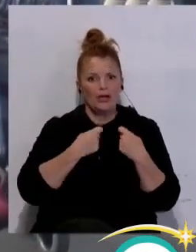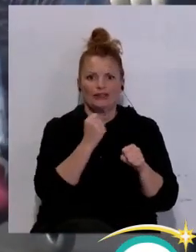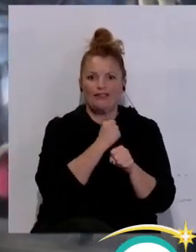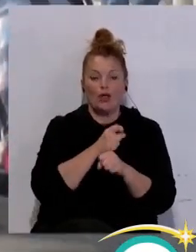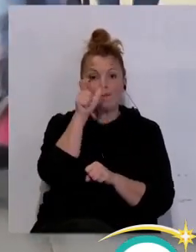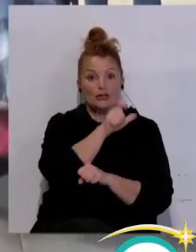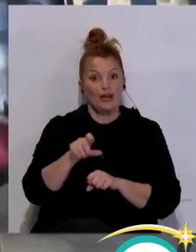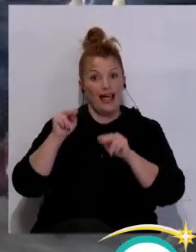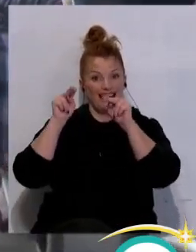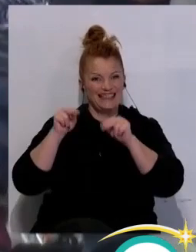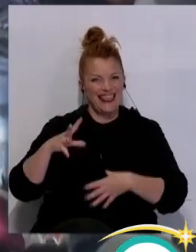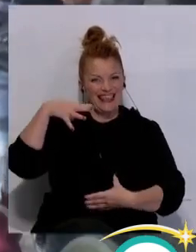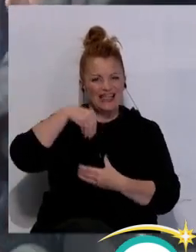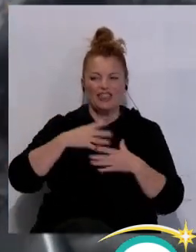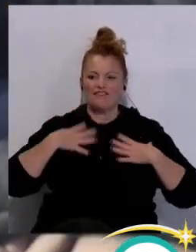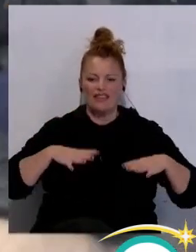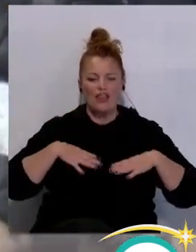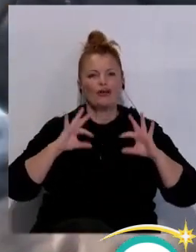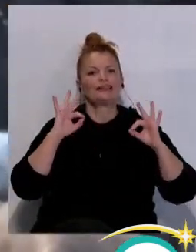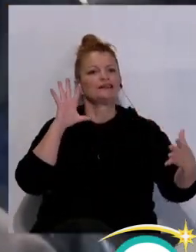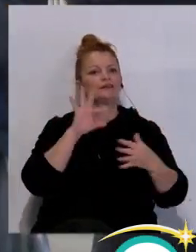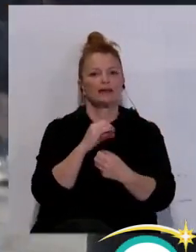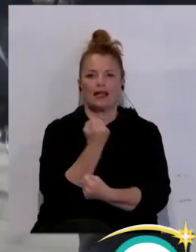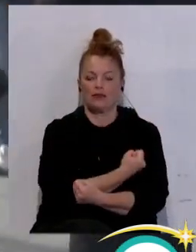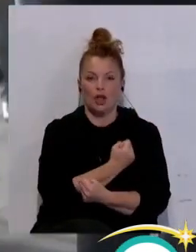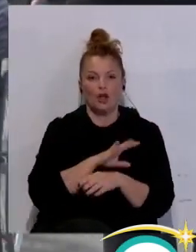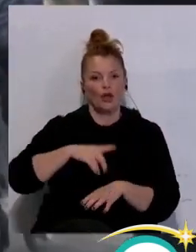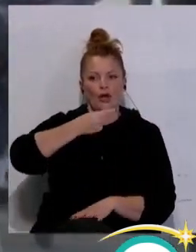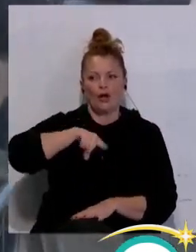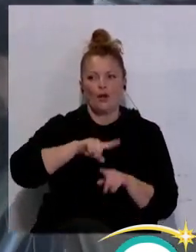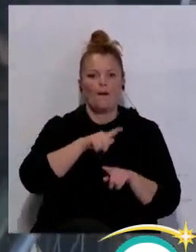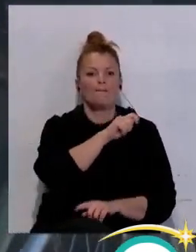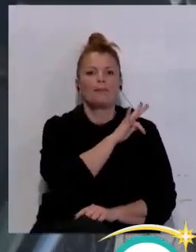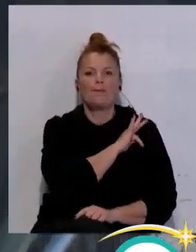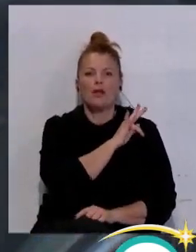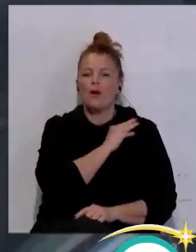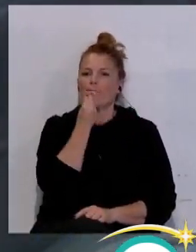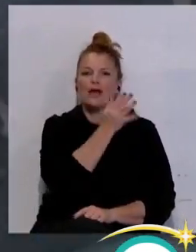se han disfrazado con motivos navideños Y estos serán premiados al mejor disfraz individual en